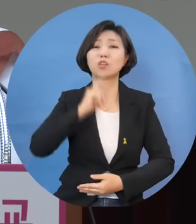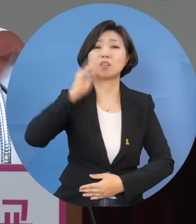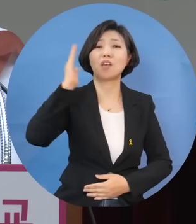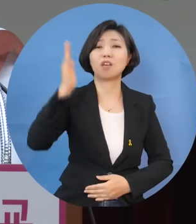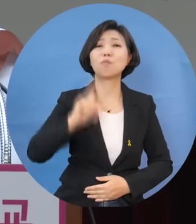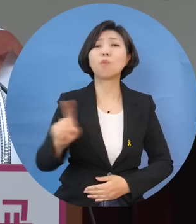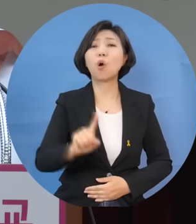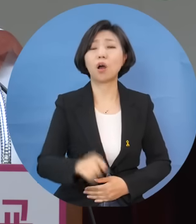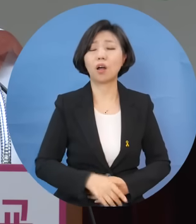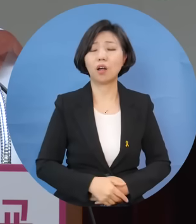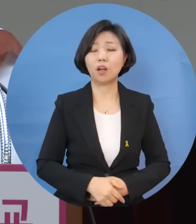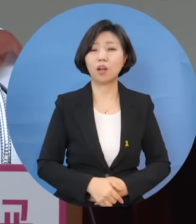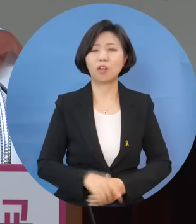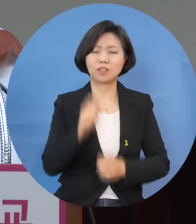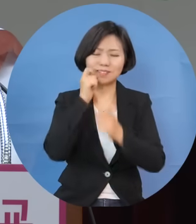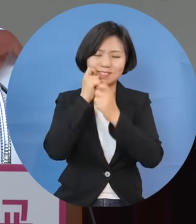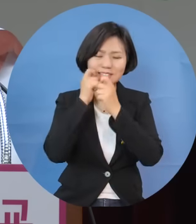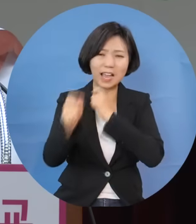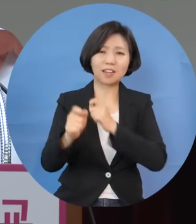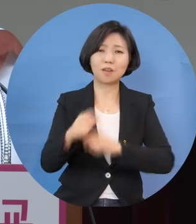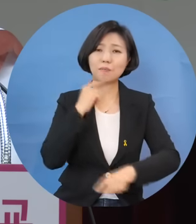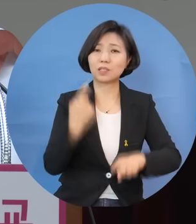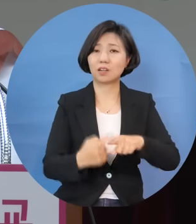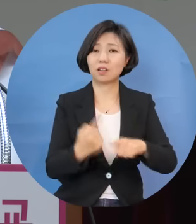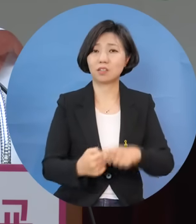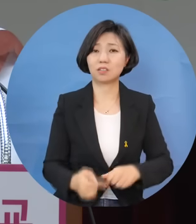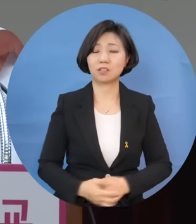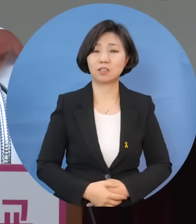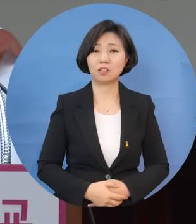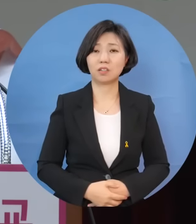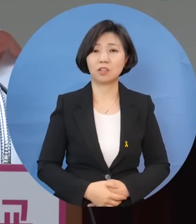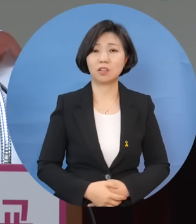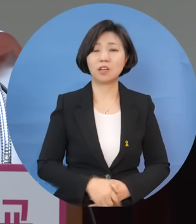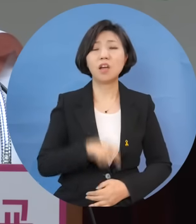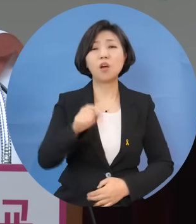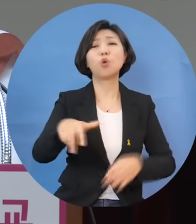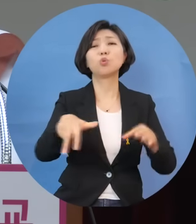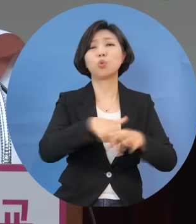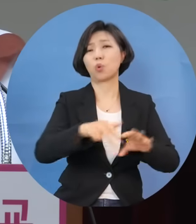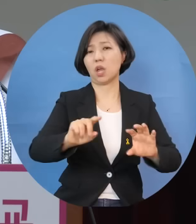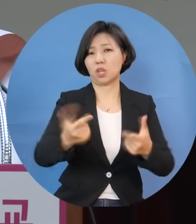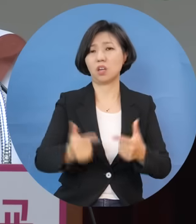그건 '사기꾼' 심보인데... 그게 종교가 아니라니까요.